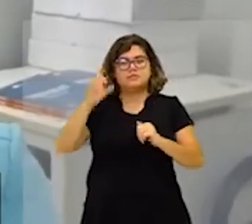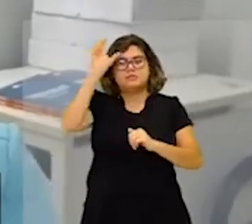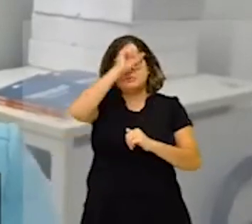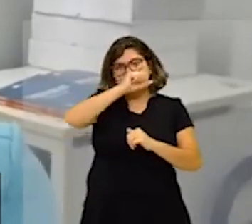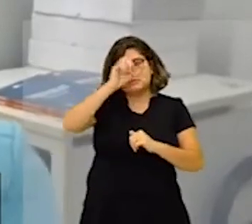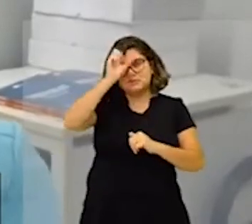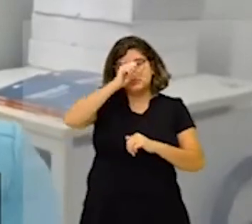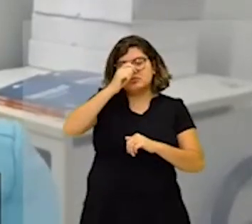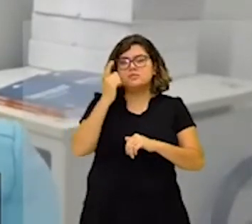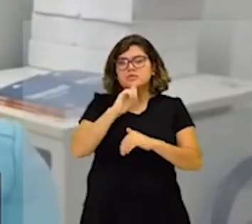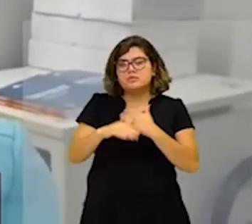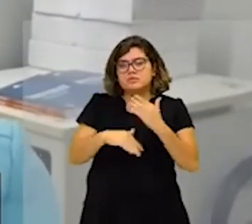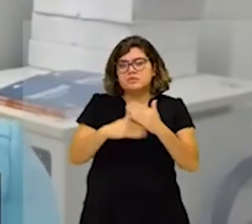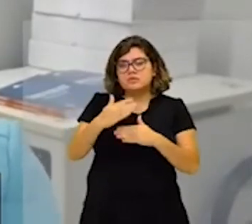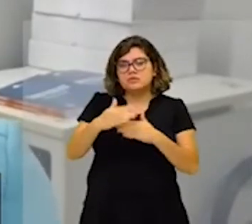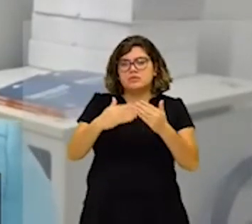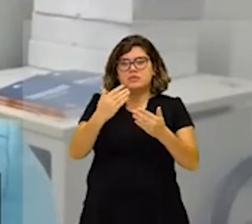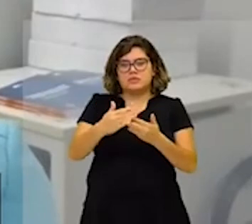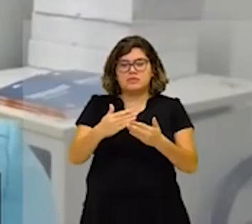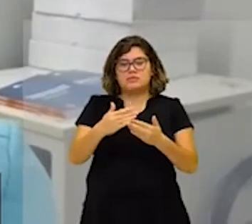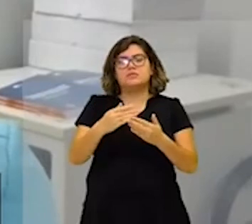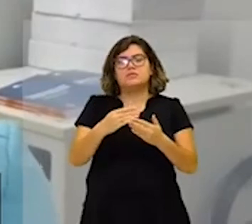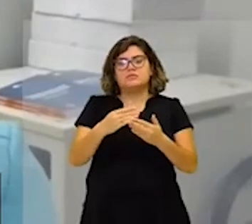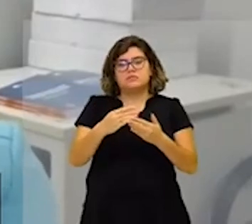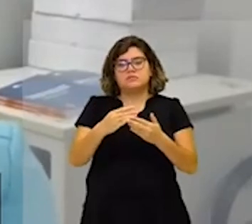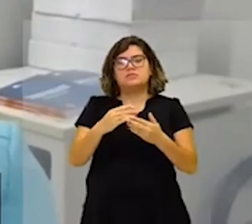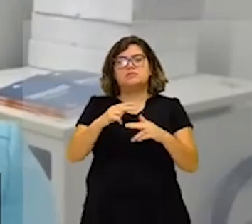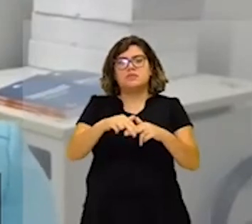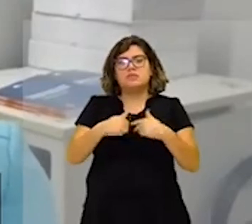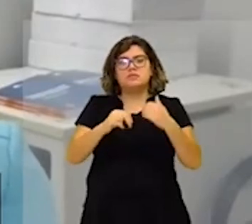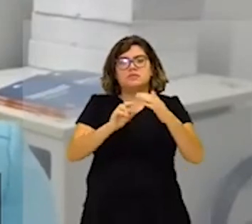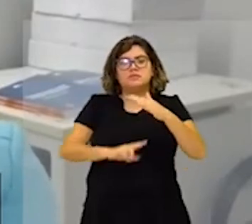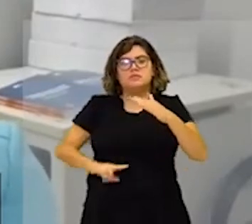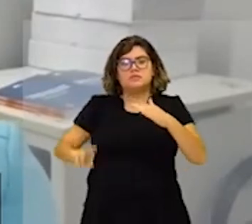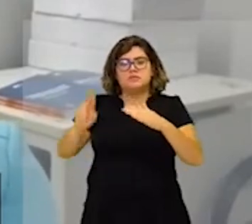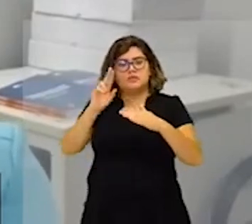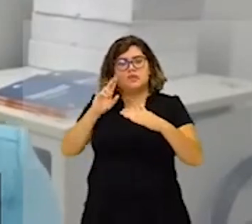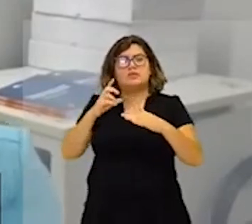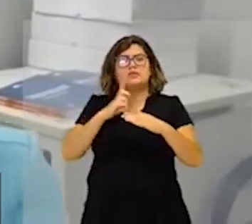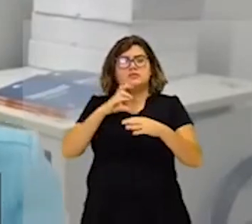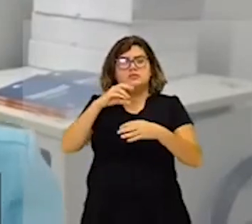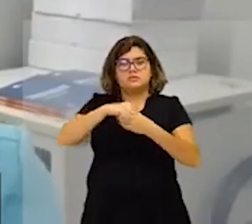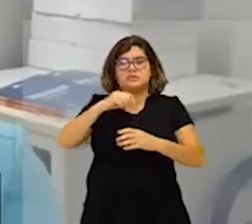desenvolvido aí na né espera das Universidades presente para política de cotas com bancos de